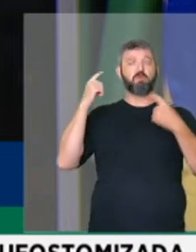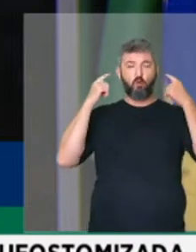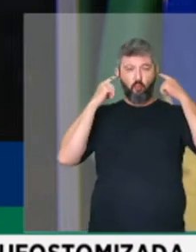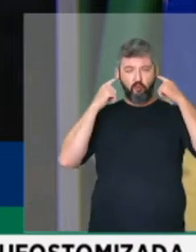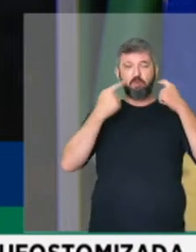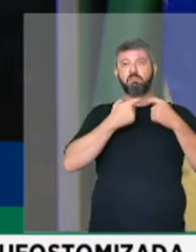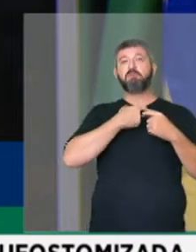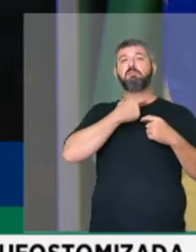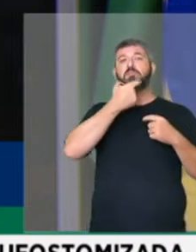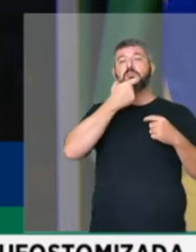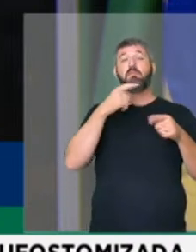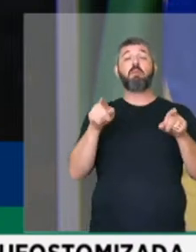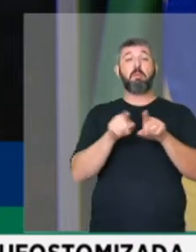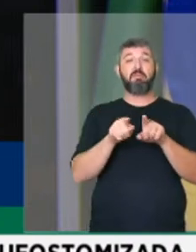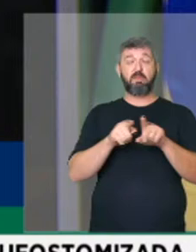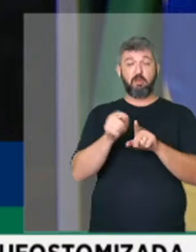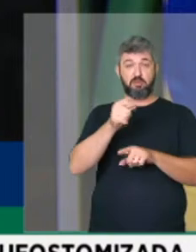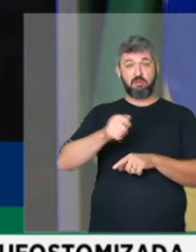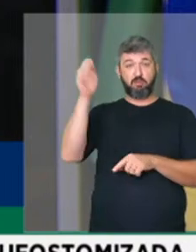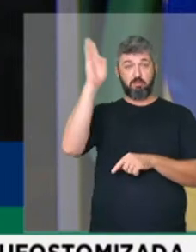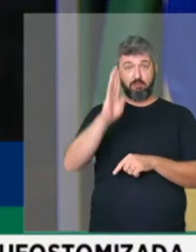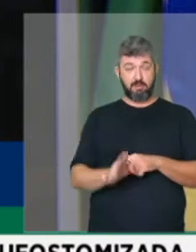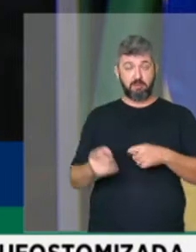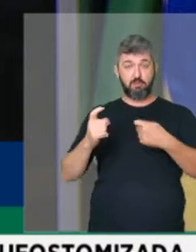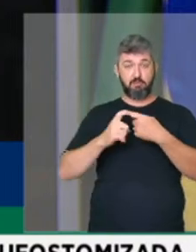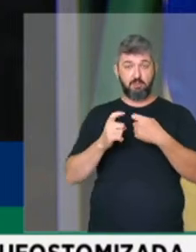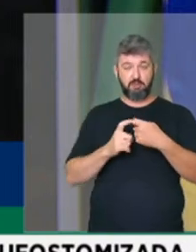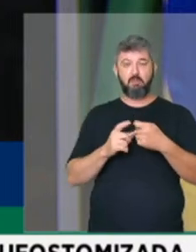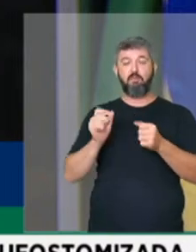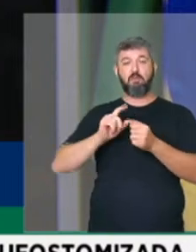REALIZOU EM 2019 UMA AUDIÊNCIA PÚBLICA JUSTAMENTE PARA DEBATER SOBRE AÇÕES PARA PROTEÇÃO E TRATAMENTO